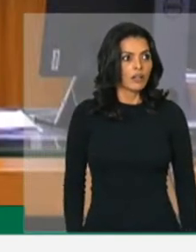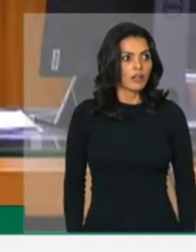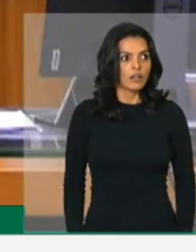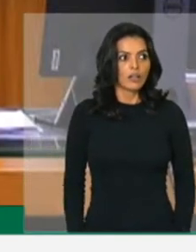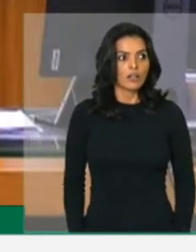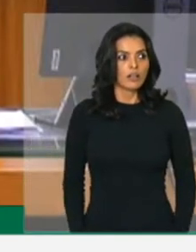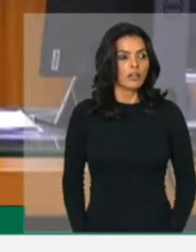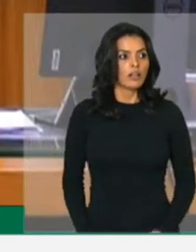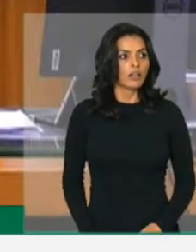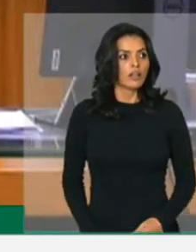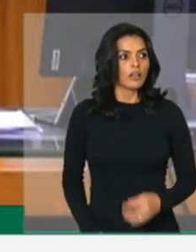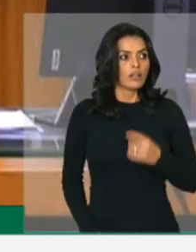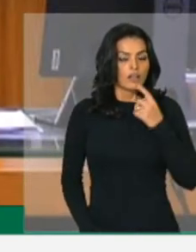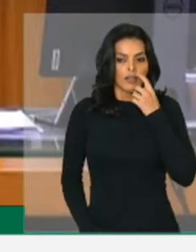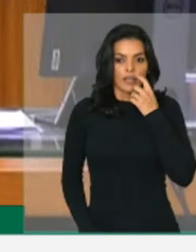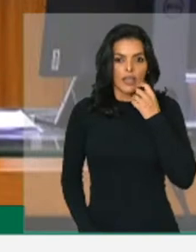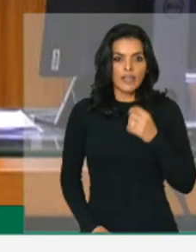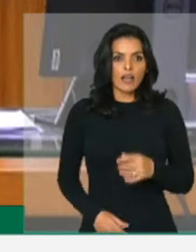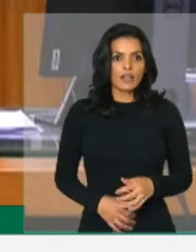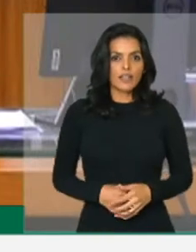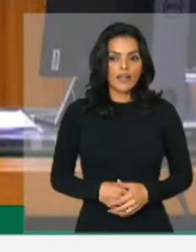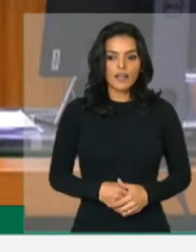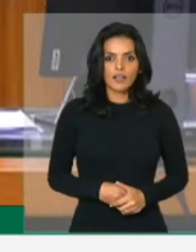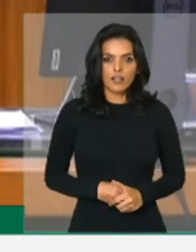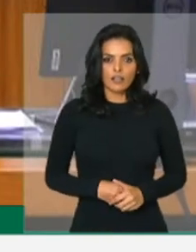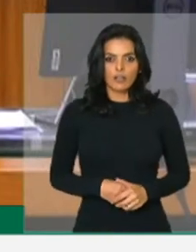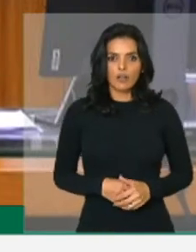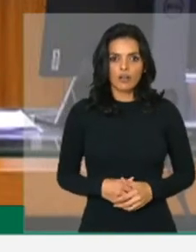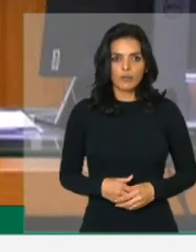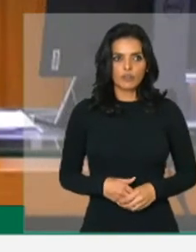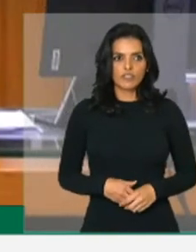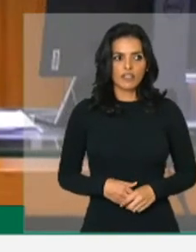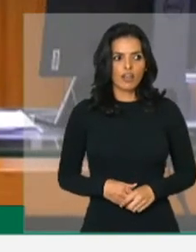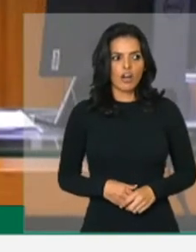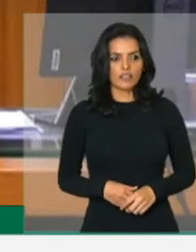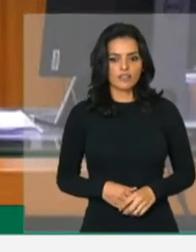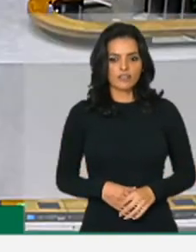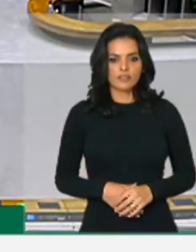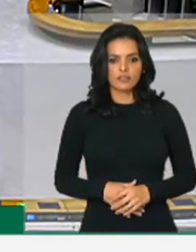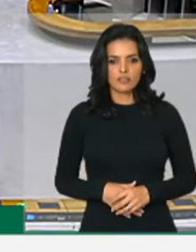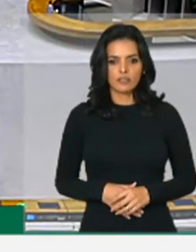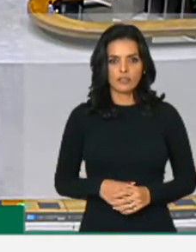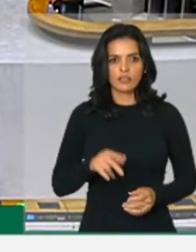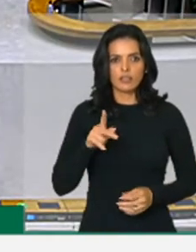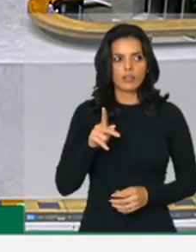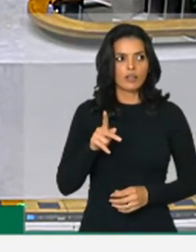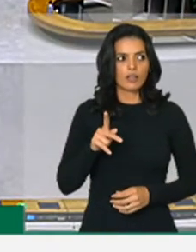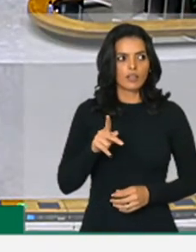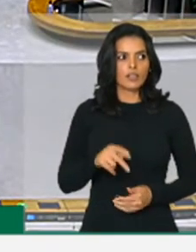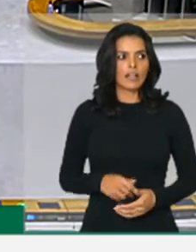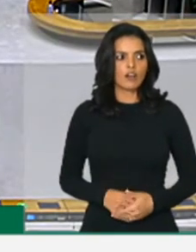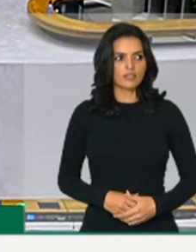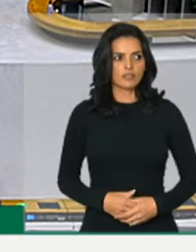PROGRESSISTAS? -- [DEPUTADA]: PROGRESSISTAS VOTA SIM, SENHOR PRESIDENTE. [PRESIDENTE]: PROGRESSISTAS SIM. PSD? [DEPUTADO]: PSD É SIM, SENHOR PRESIDENTE.